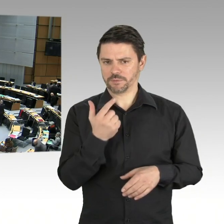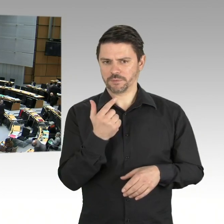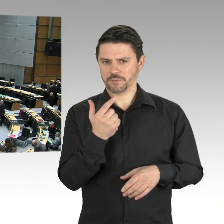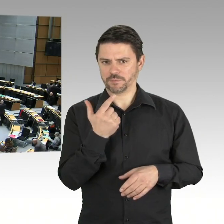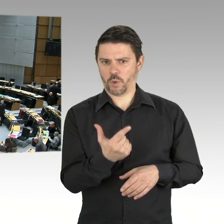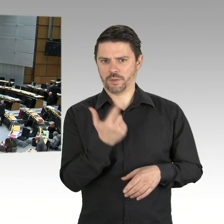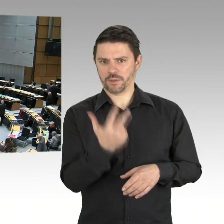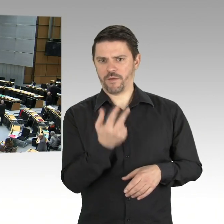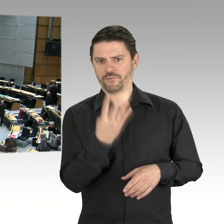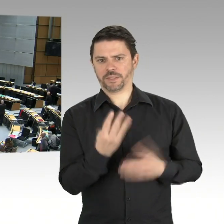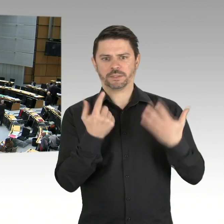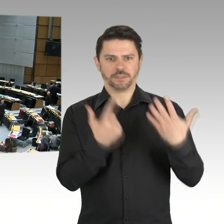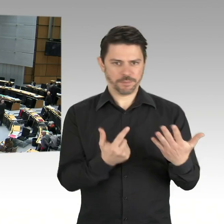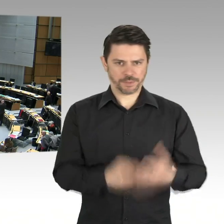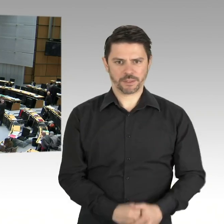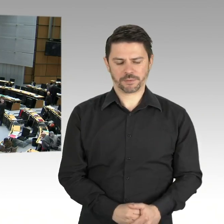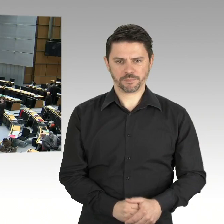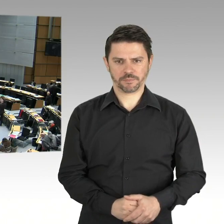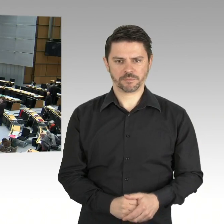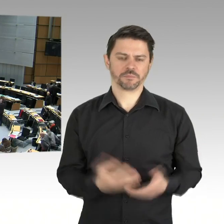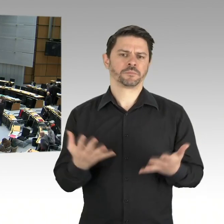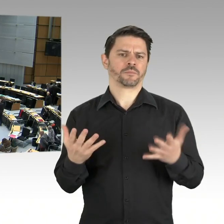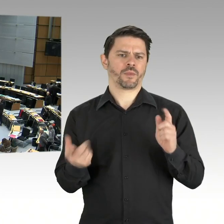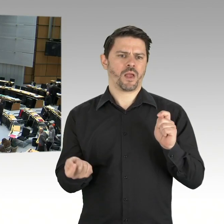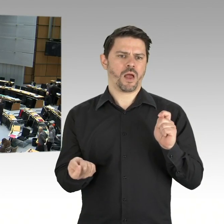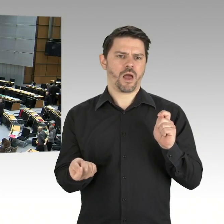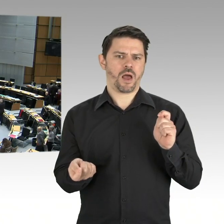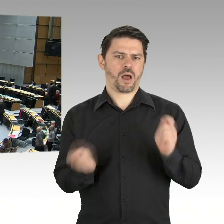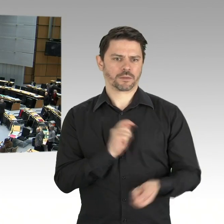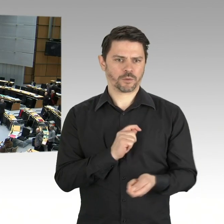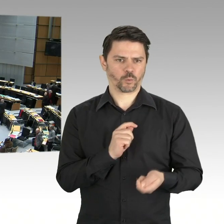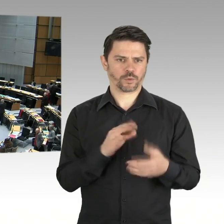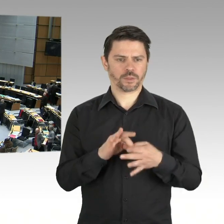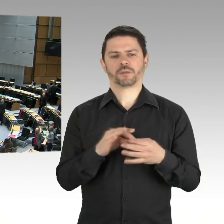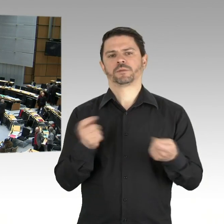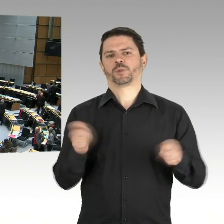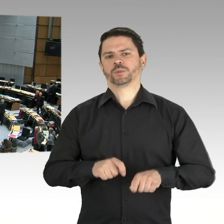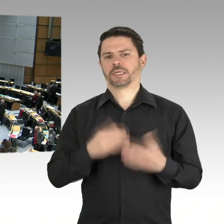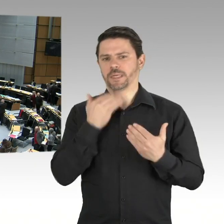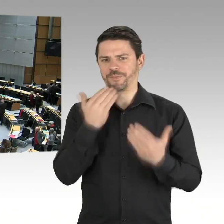Mit den Änderungen gemäß der Beschlussempfehlung auf Drucksache 18/2437.